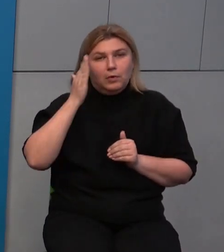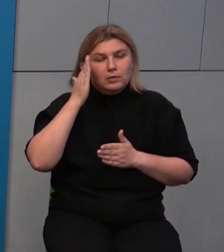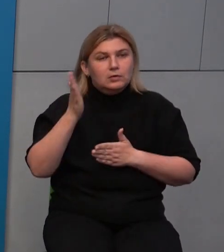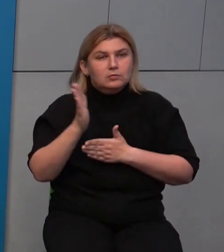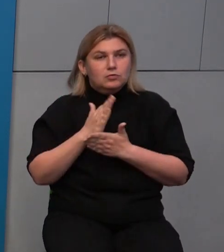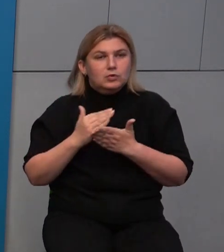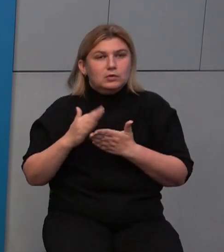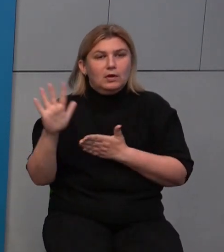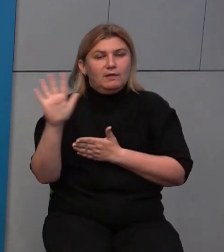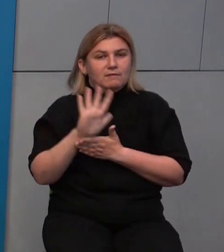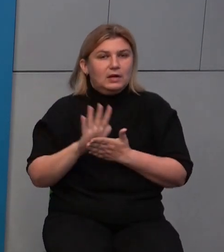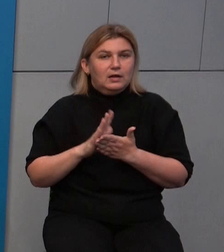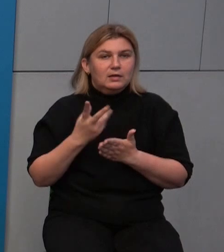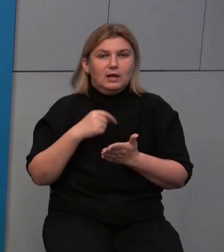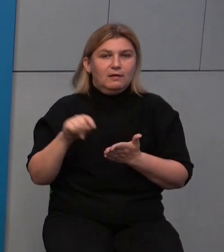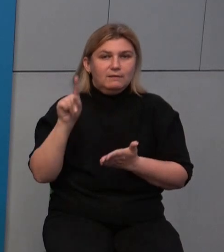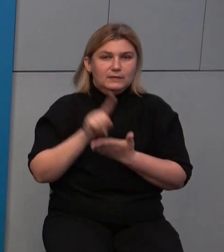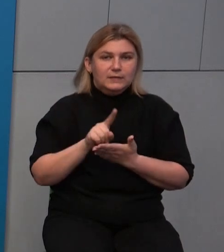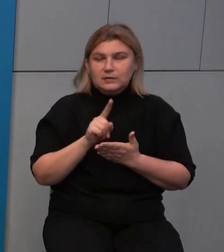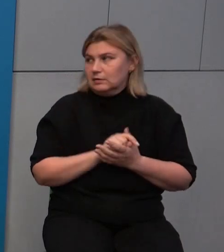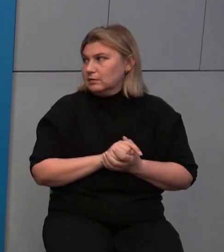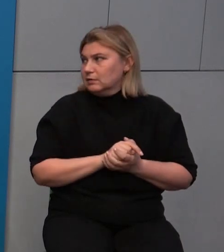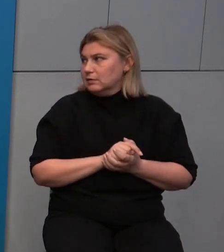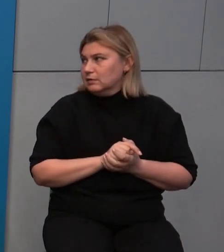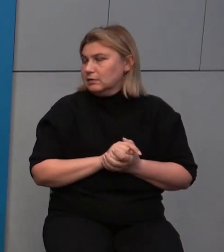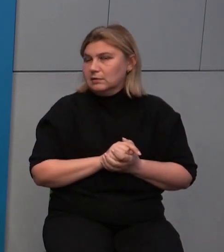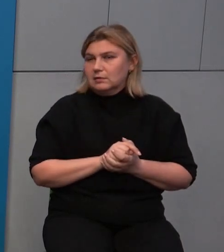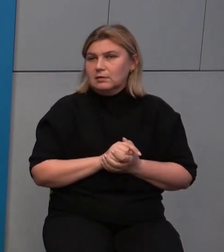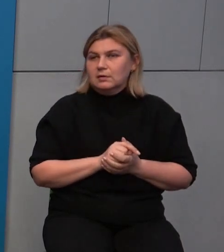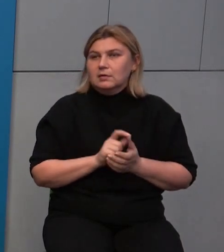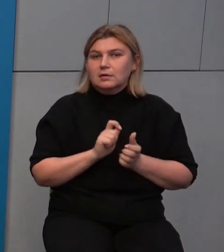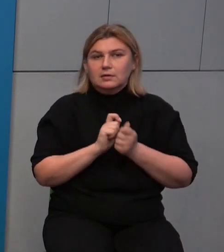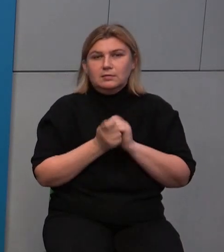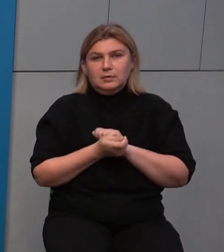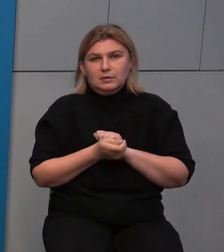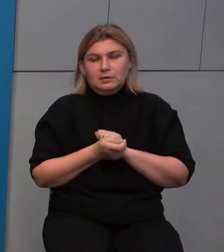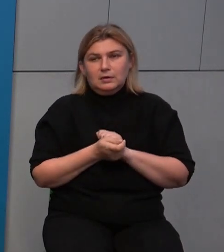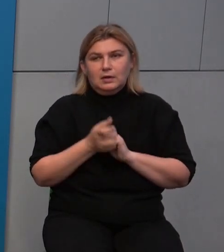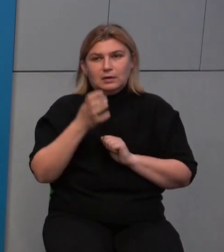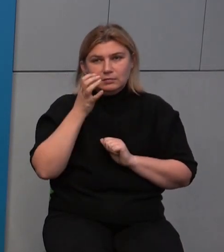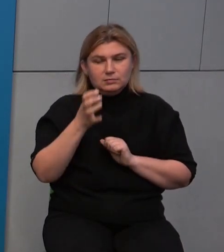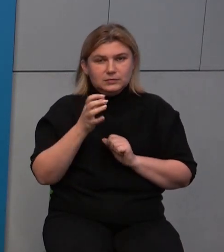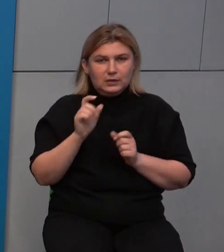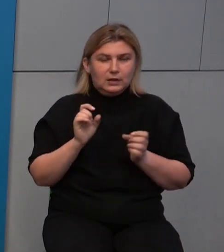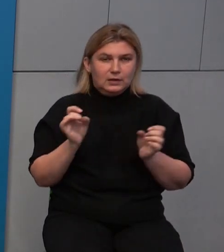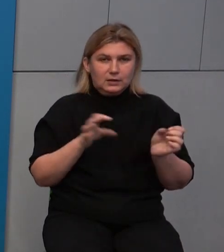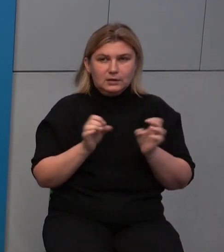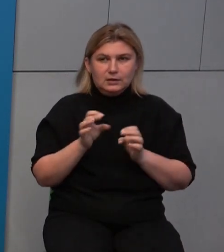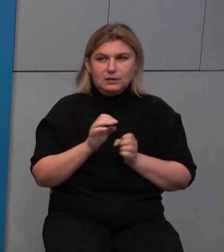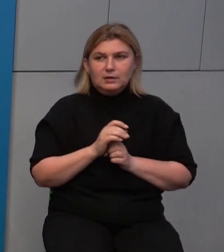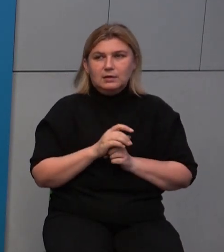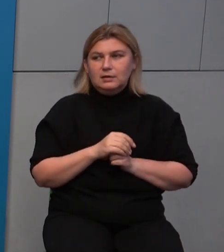fabułę "Niezwyciężonego", co prawda przeinterpretowaną przez twórców gry, ale jednak.